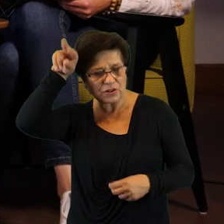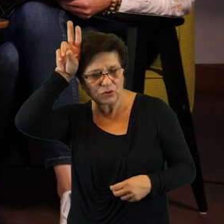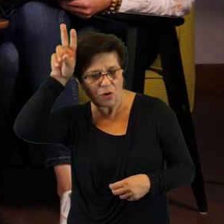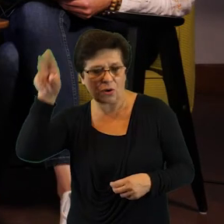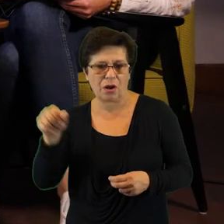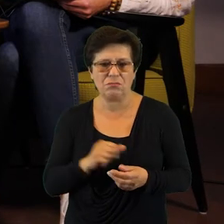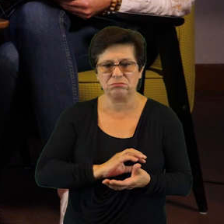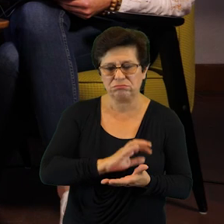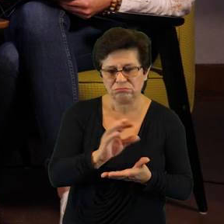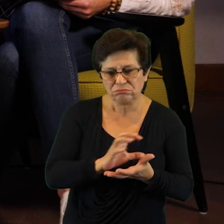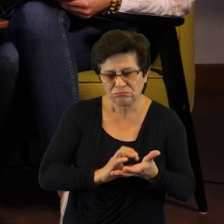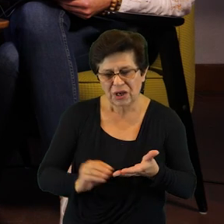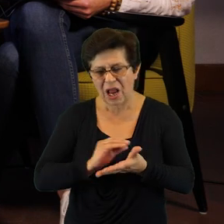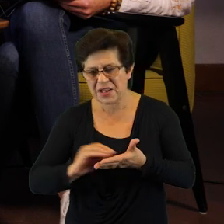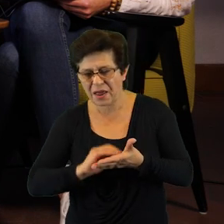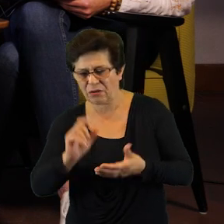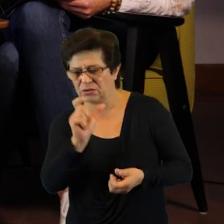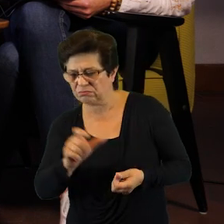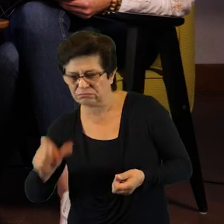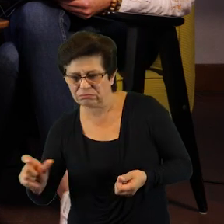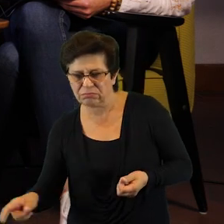Instytutu Badań Literackich Polskiej Akademii Nauk.